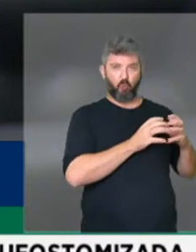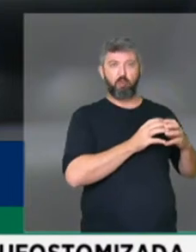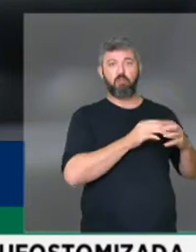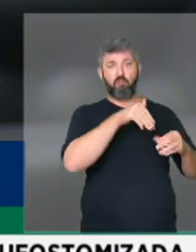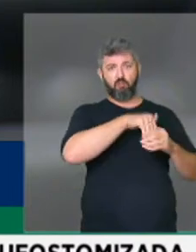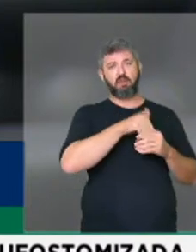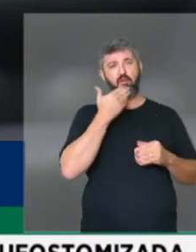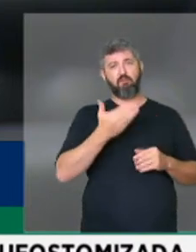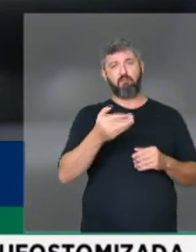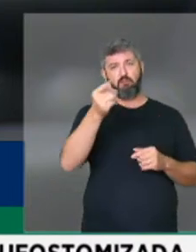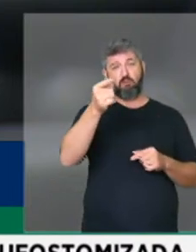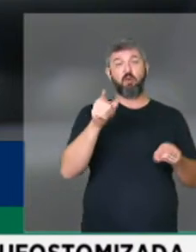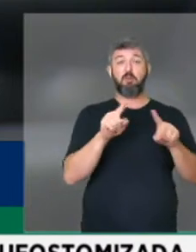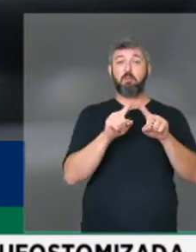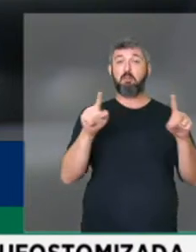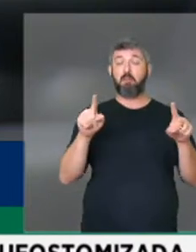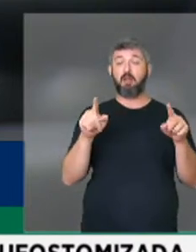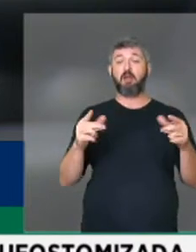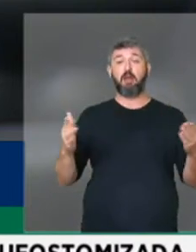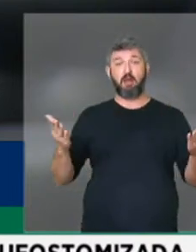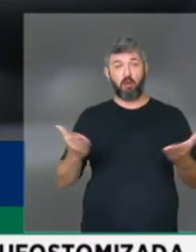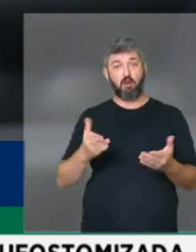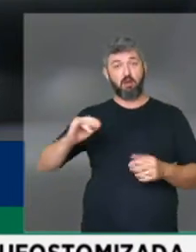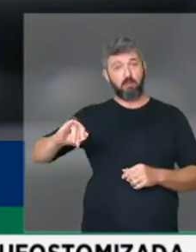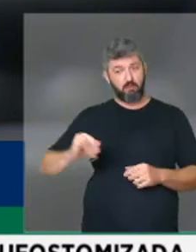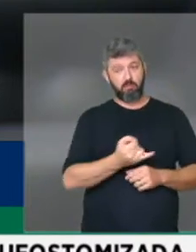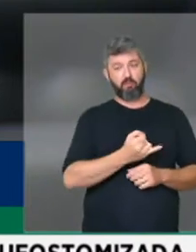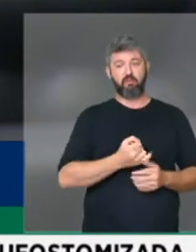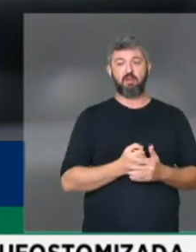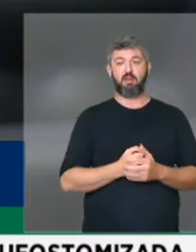MULHERES NEGRAS, QUE APESAR DA CONQUISTA PELA PROPOSTA DE EMENDA CONSTITUCIONAL JÁ